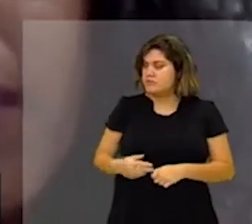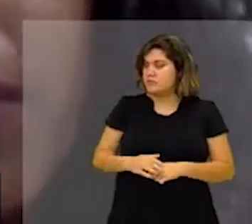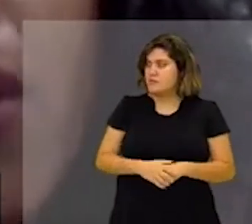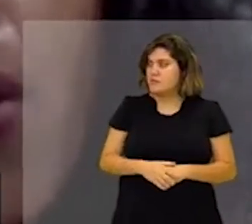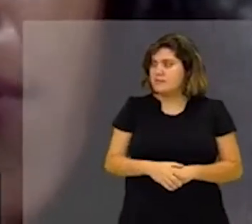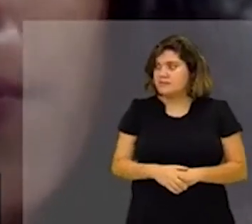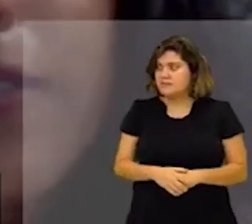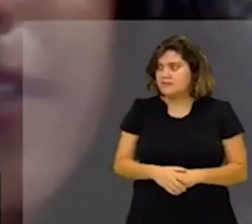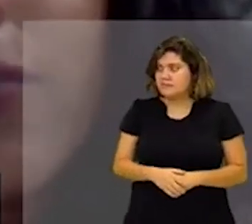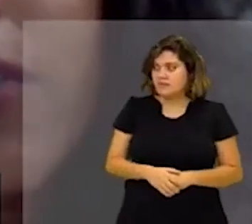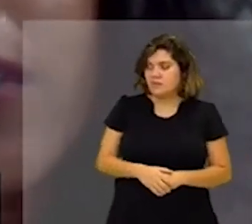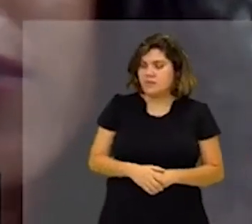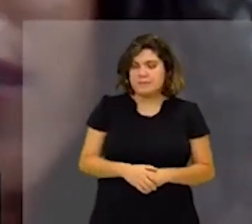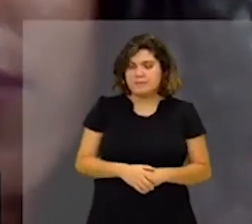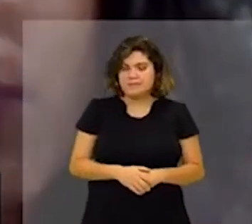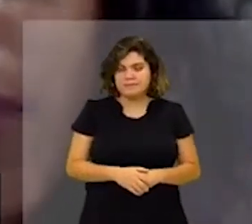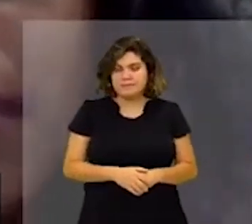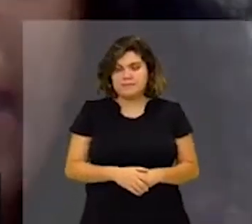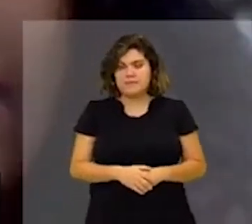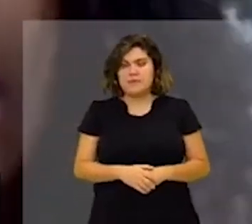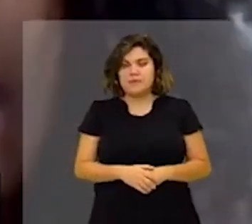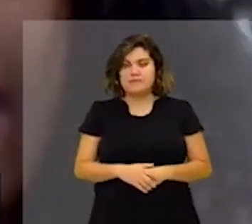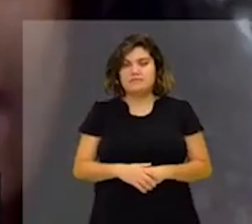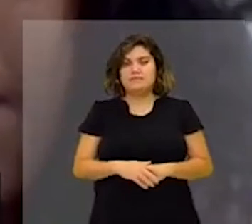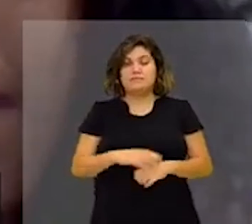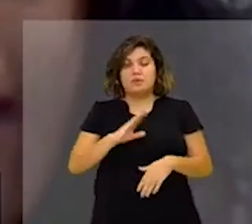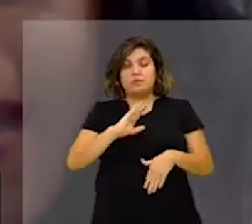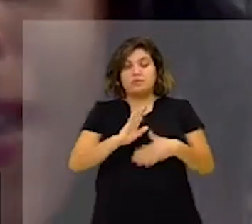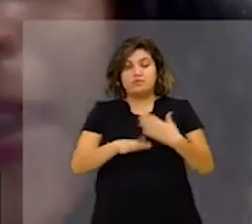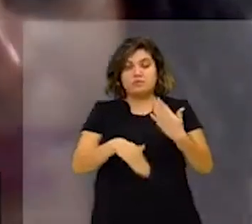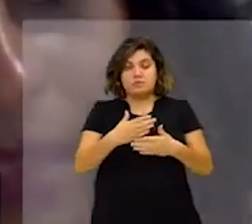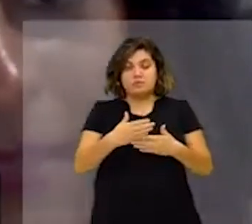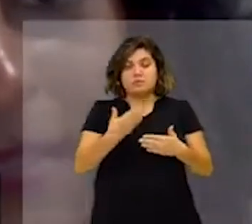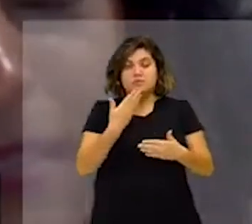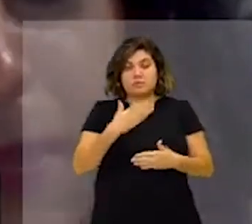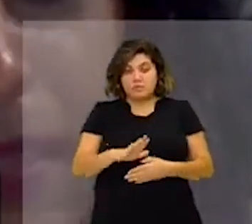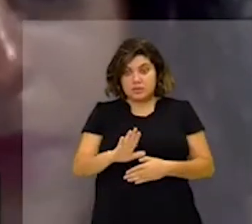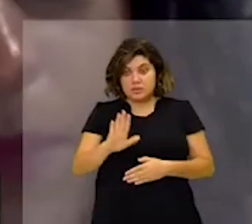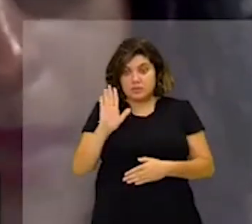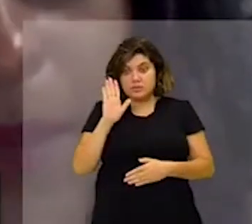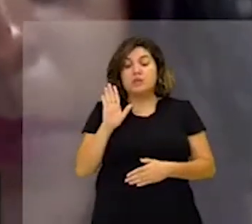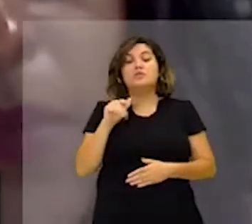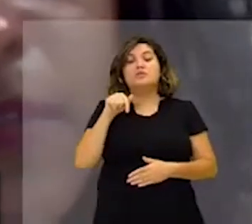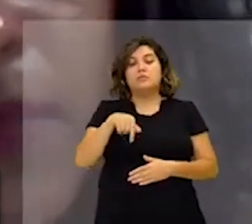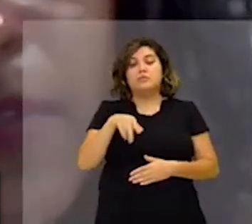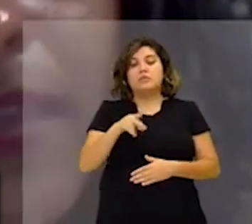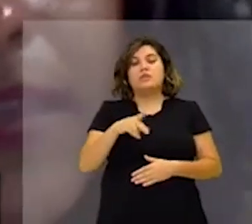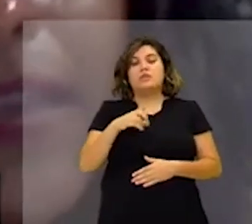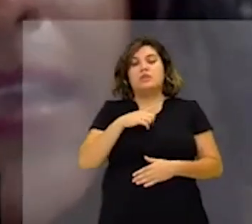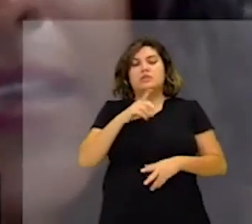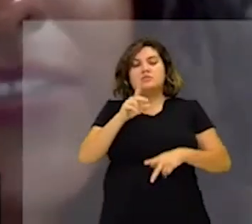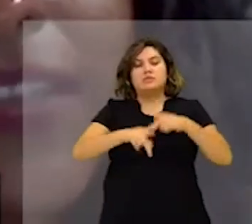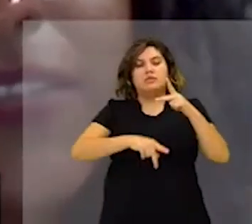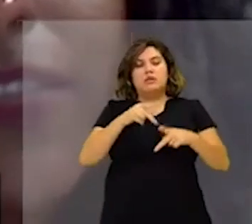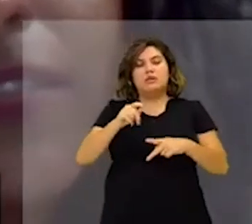financiamento então o processo de candidatura e para esse segmento para a população negra está